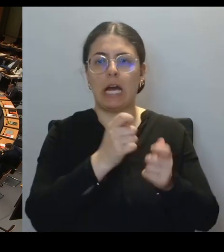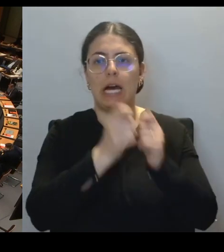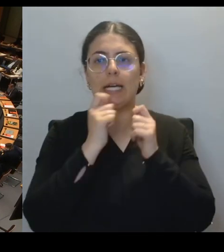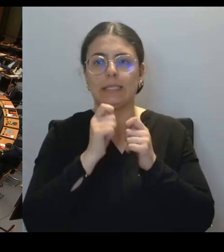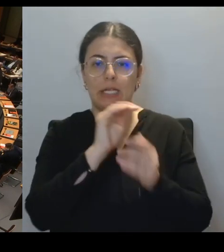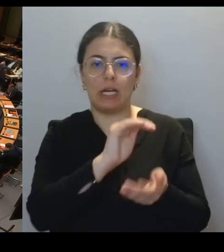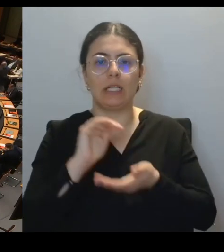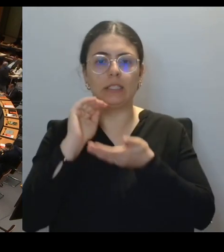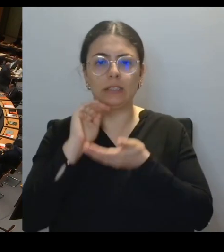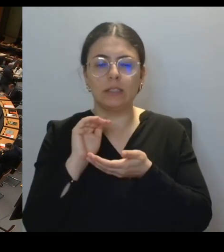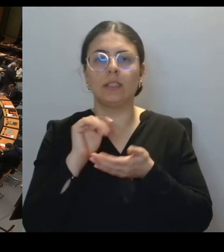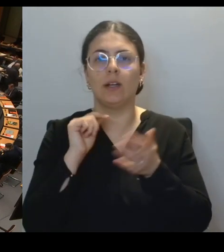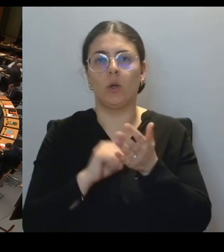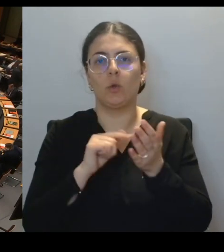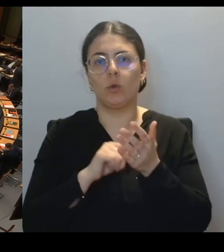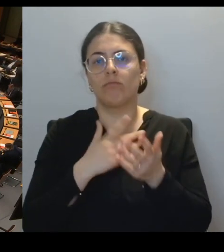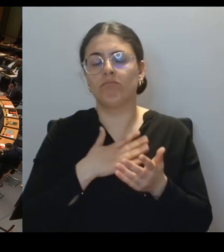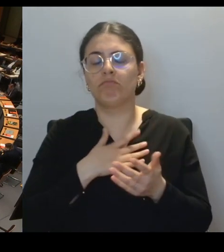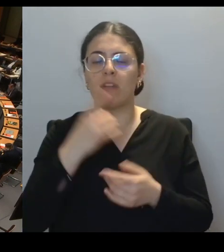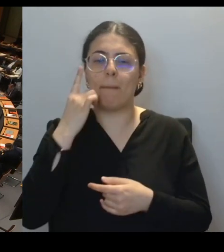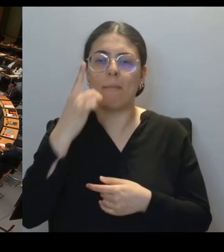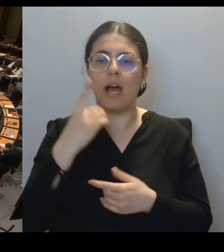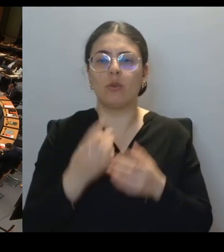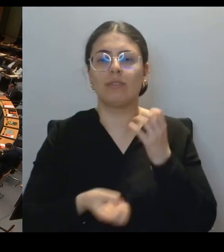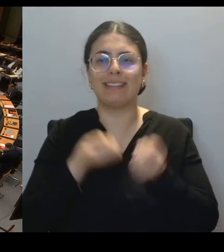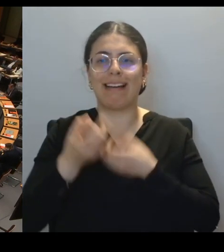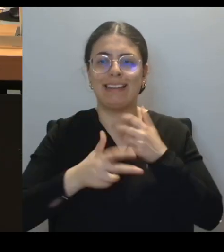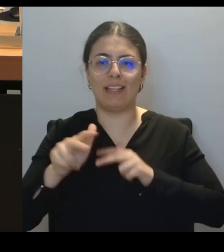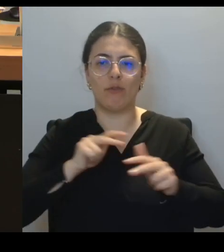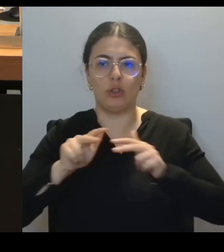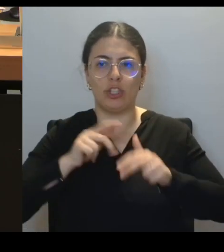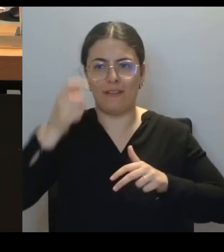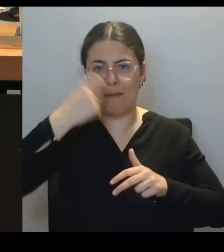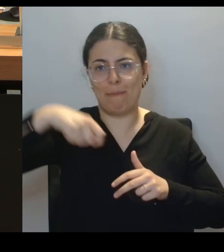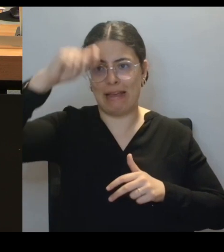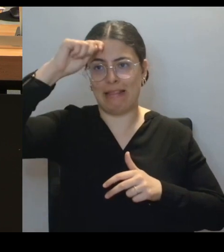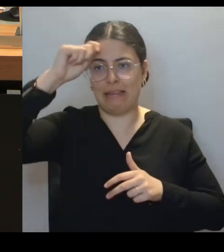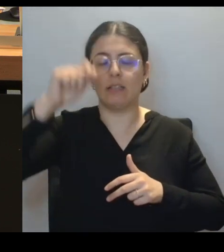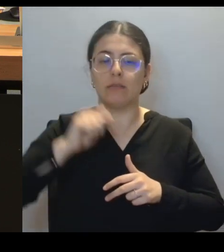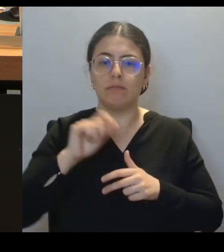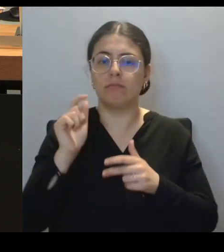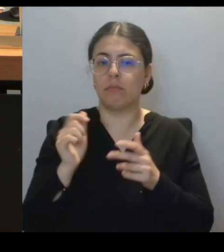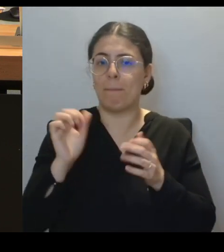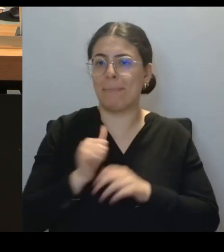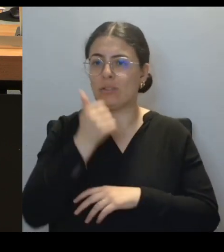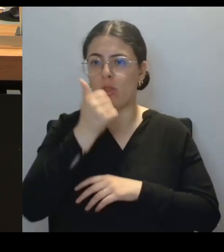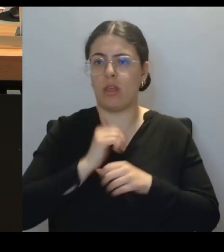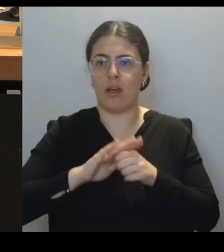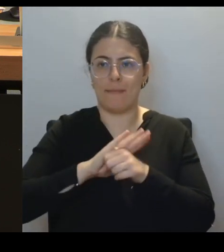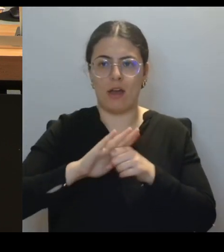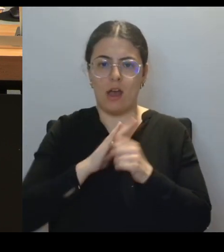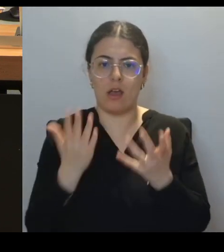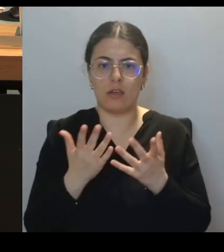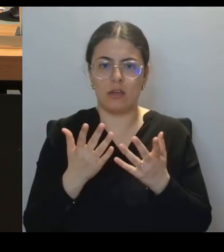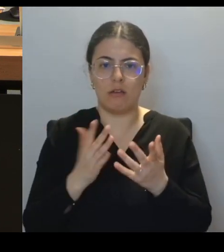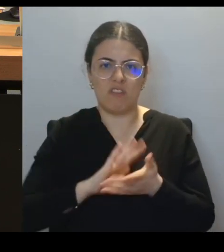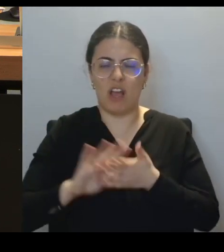Berlin eine besondere Branche ist und nicht irgendeine. Sie hat gemeinsam mit der Gesundheitswirtschaft in den letzten